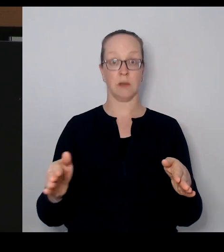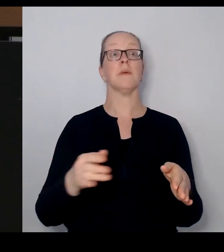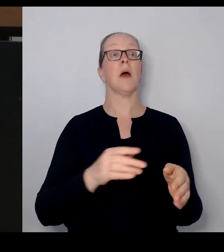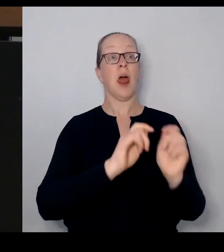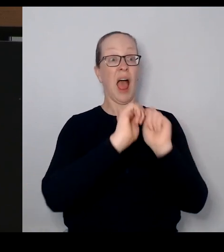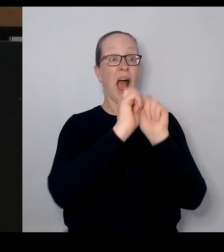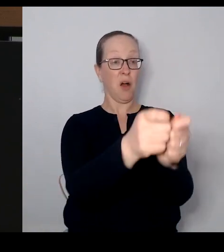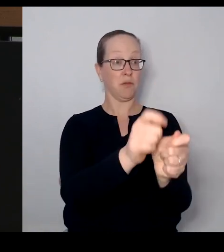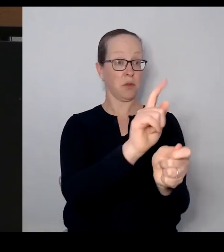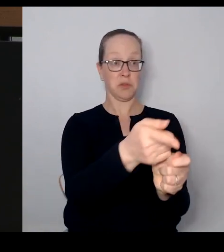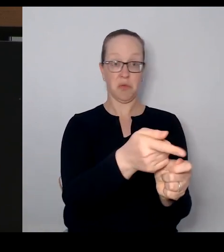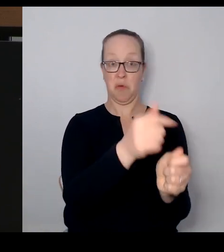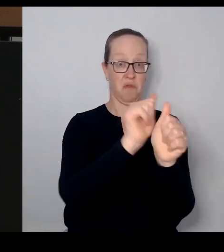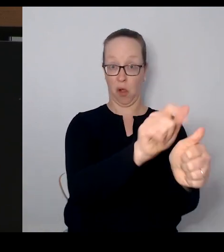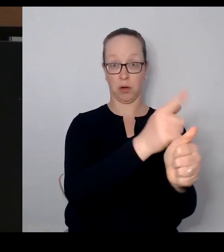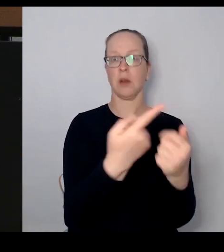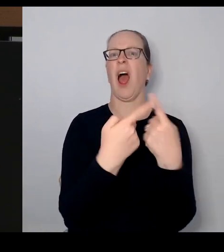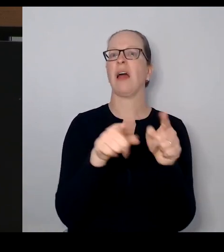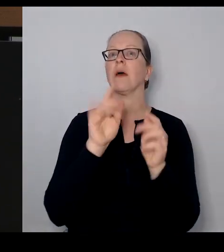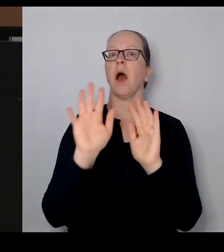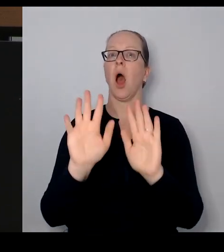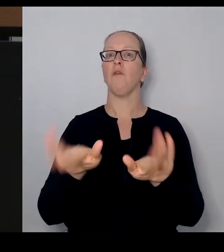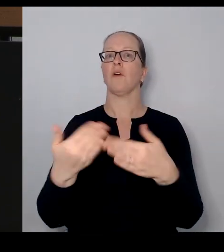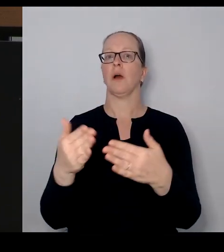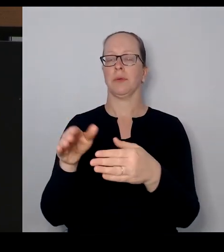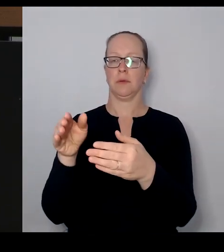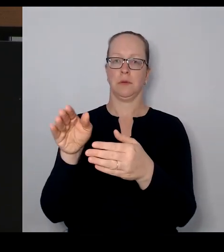Der Jahresbericht zeigt hier schon erste Wirkungen.